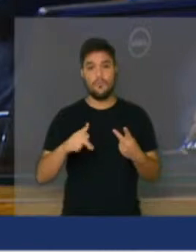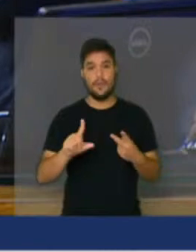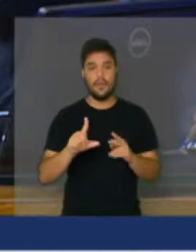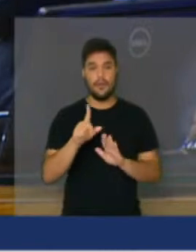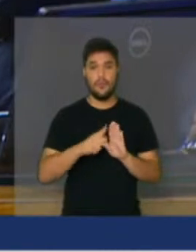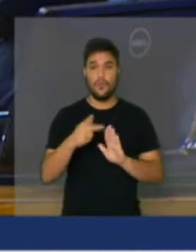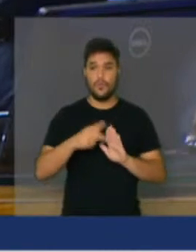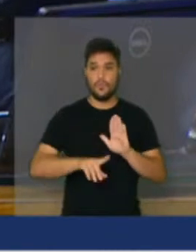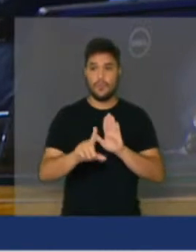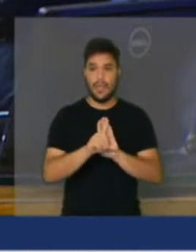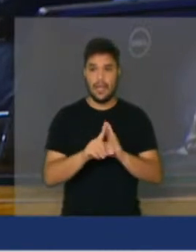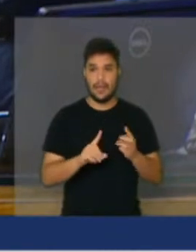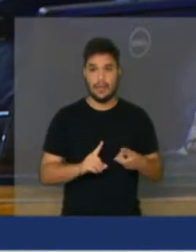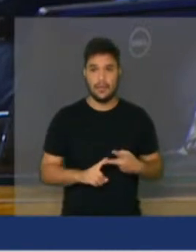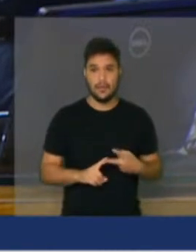PL... 2058. OK? ENCERRADA A